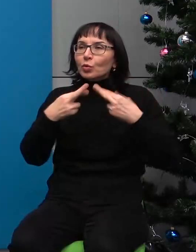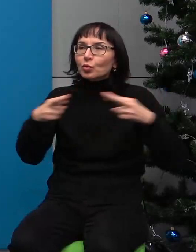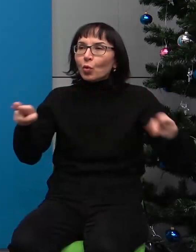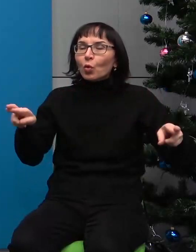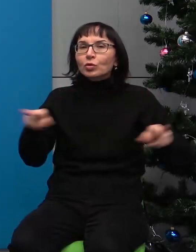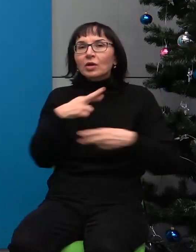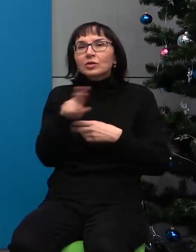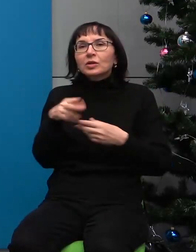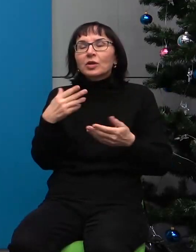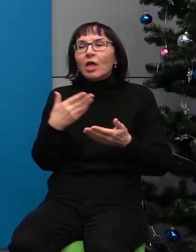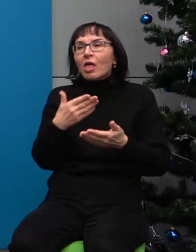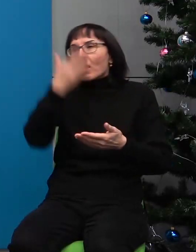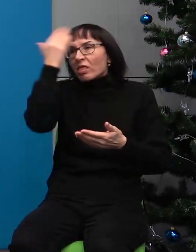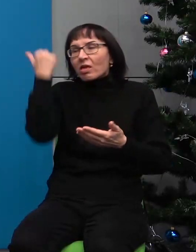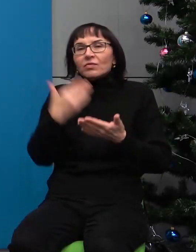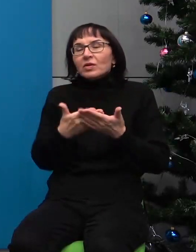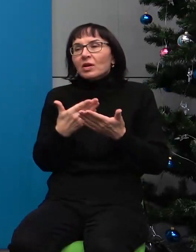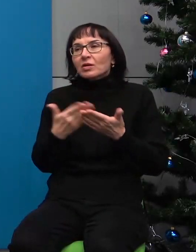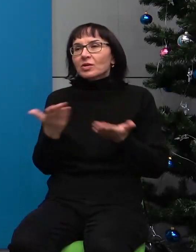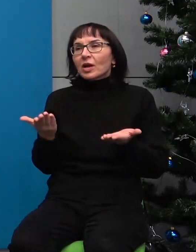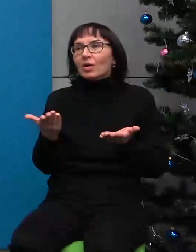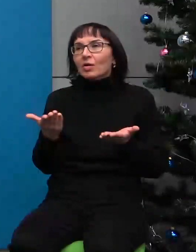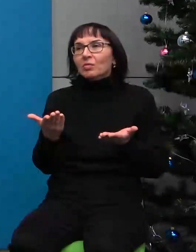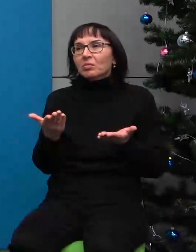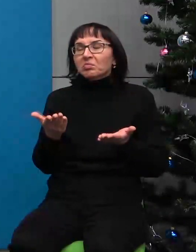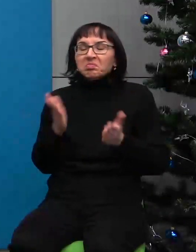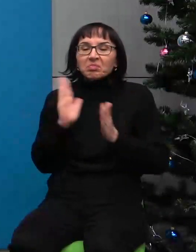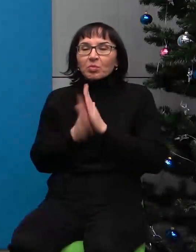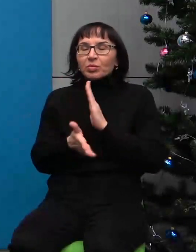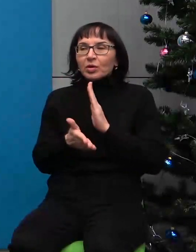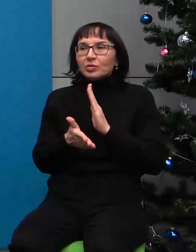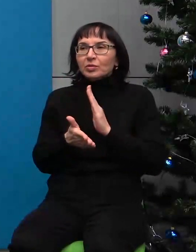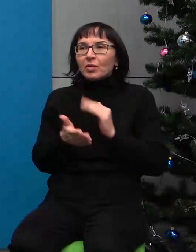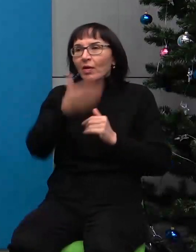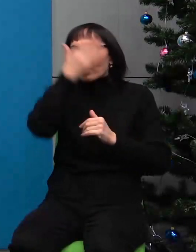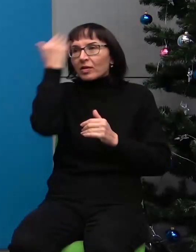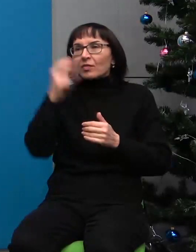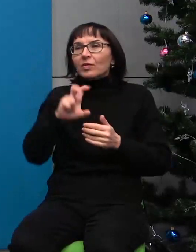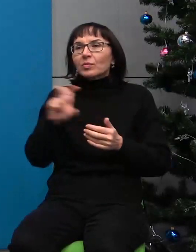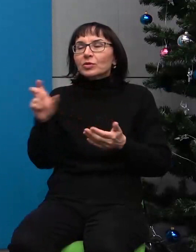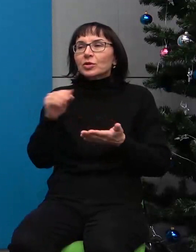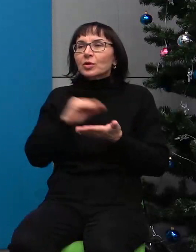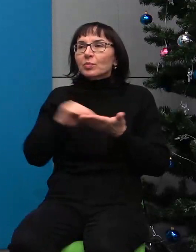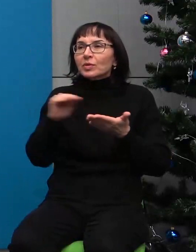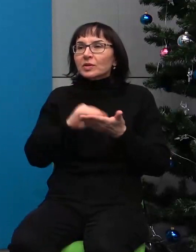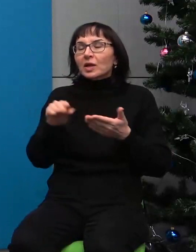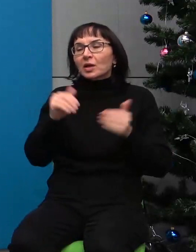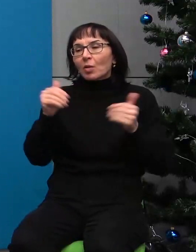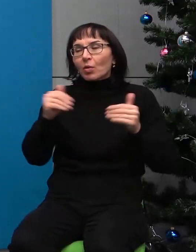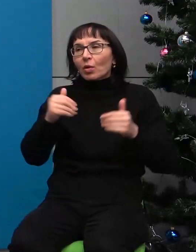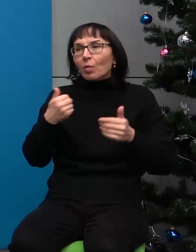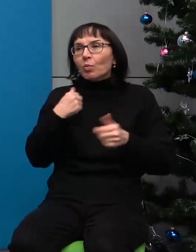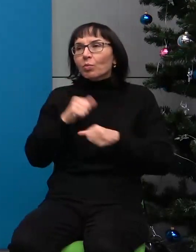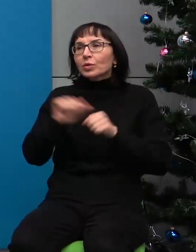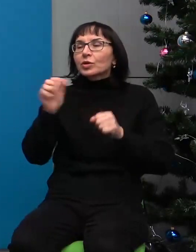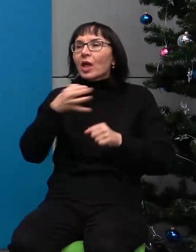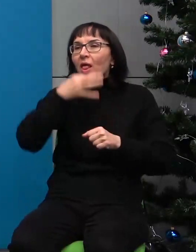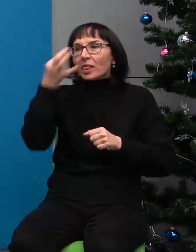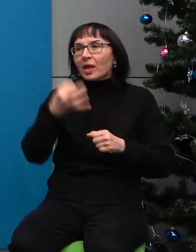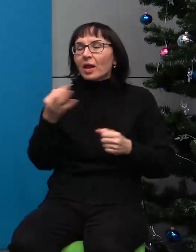Czasami tak po prostu wychodzi. Ja nie wiem, czy pisanie to jest coś, w czym mogę być najlepszy w życiu, może bym był lepszy w heblowaniu,